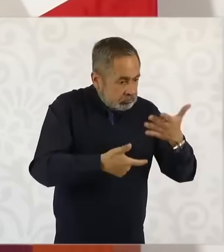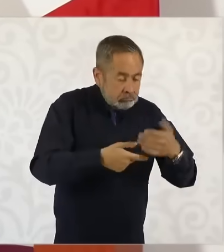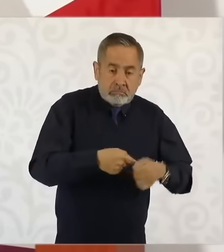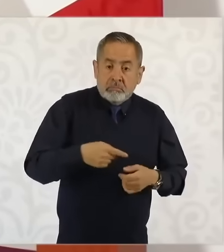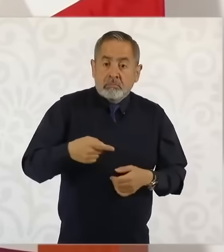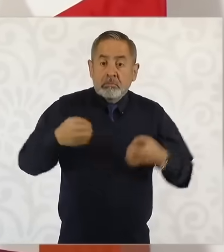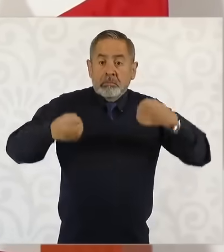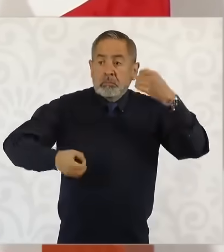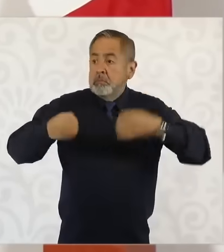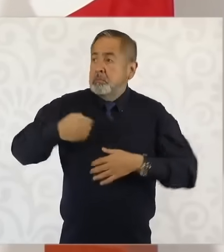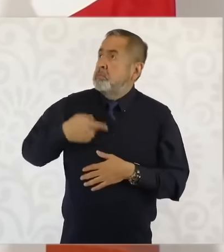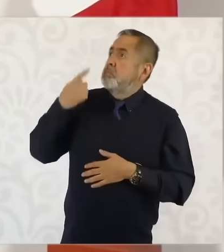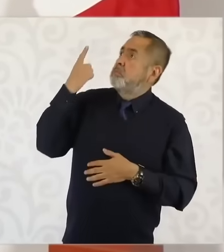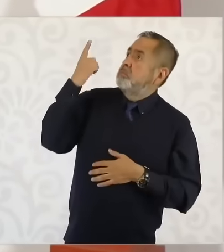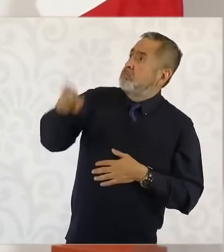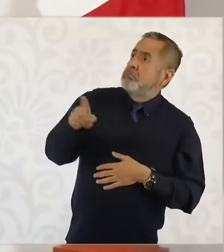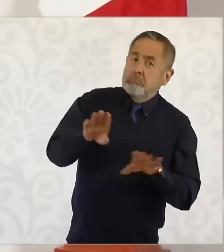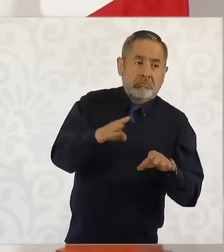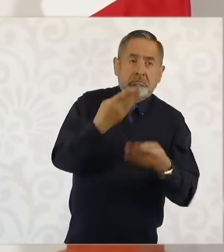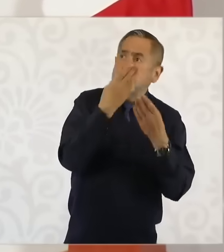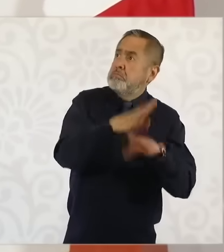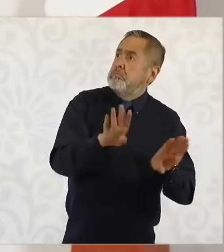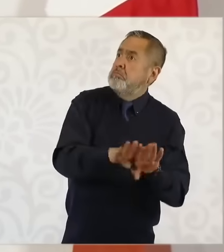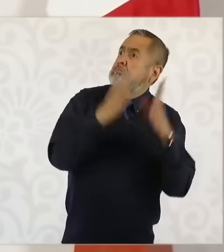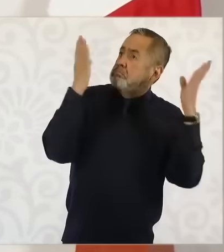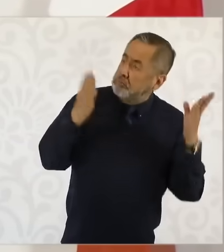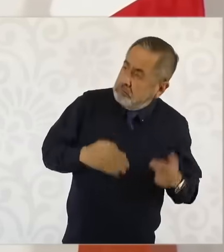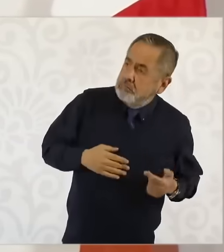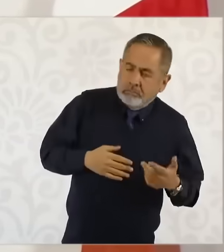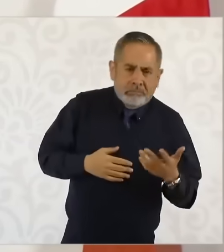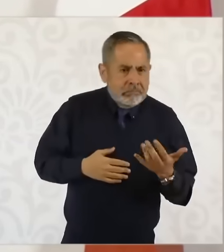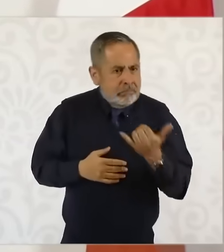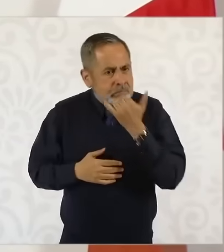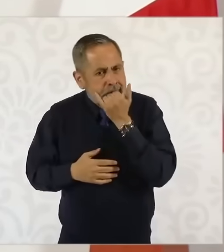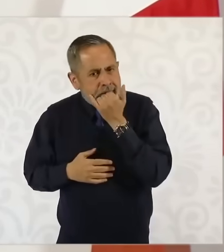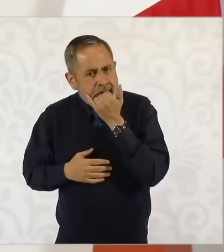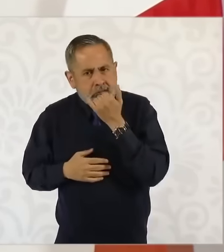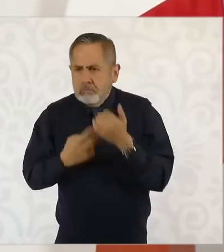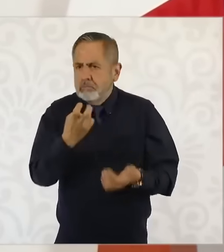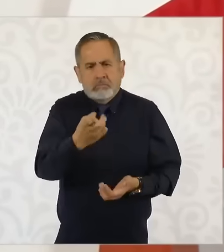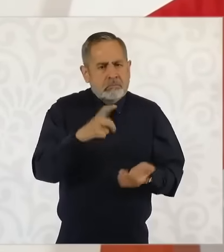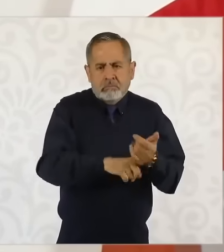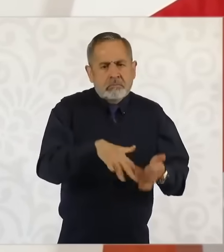recurso no tiene otro nombre se llama corrupción